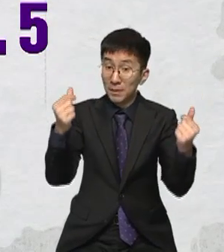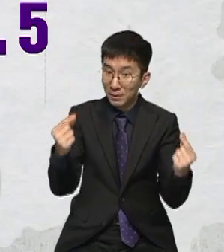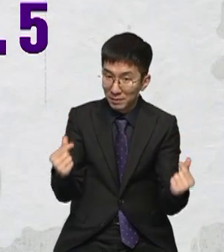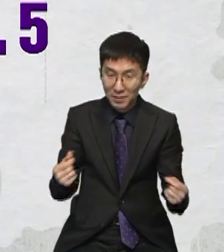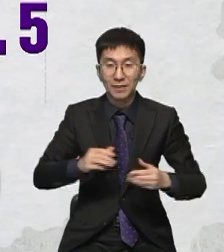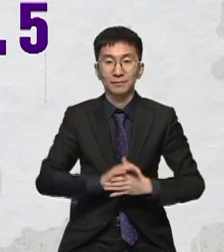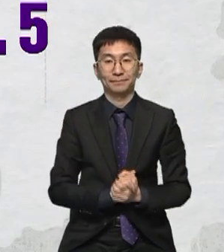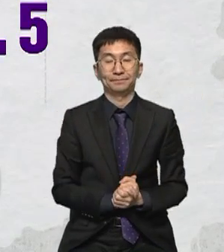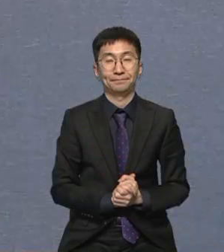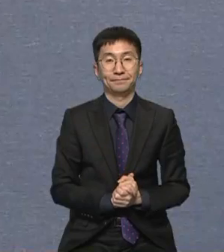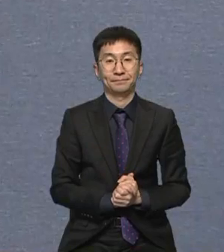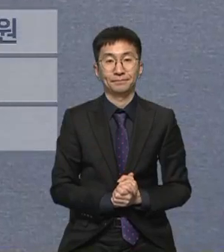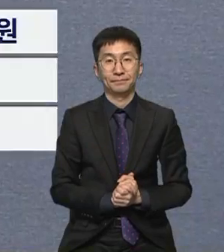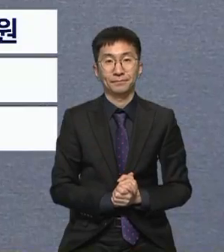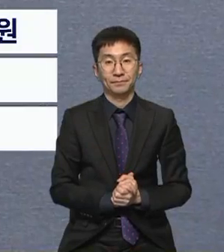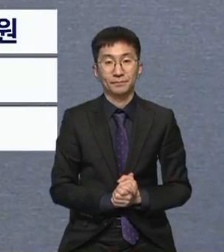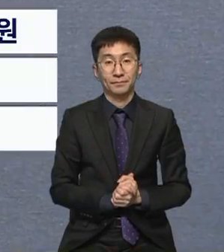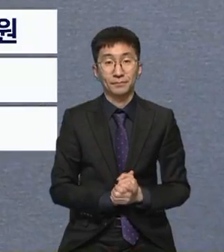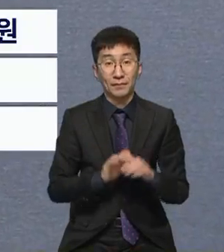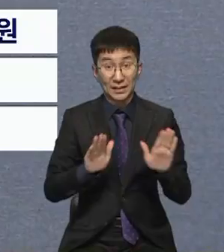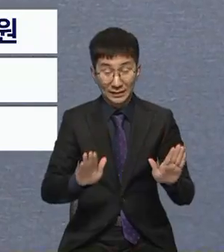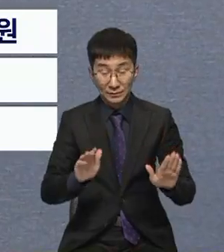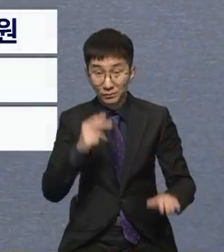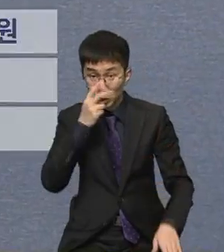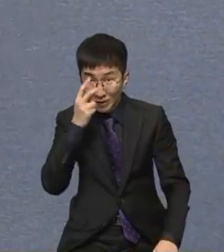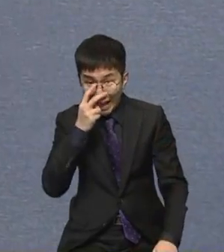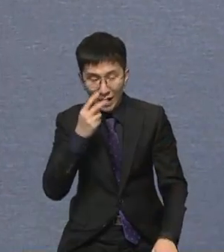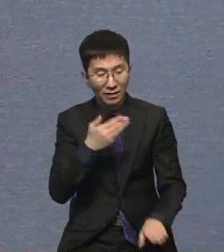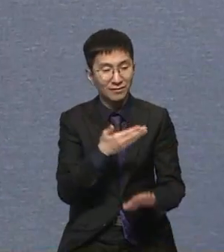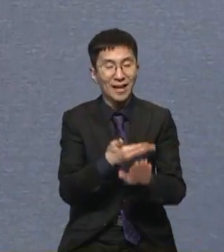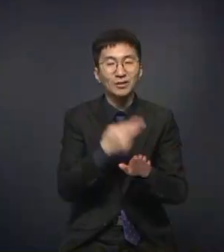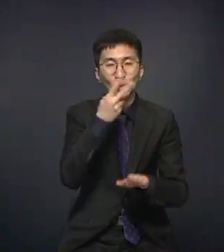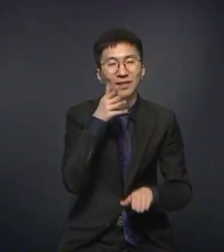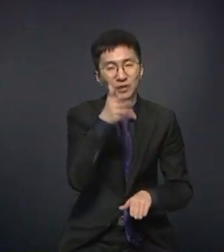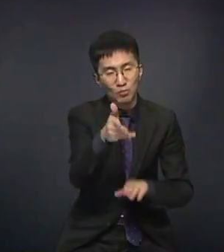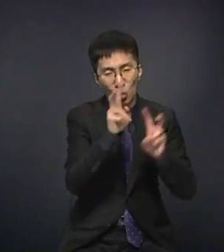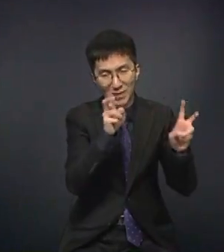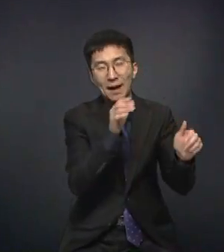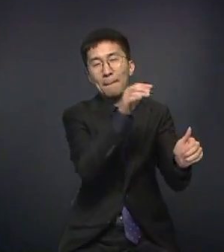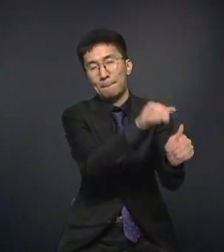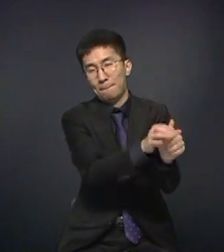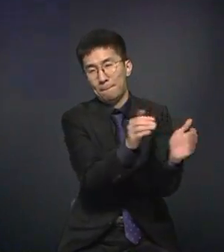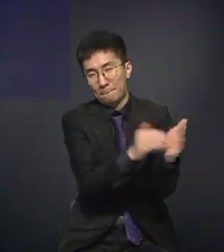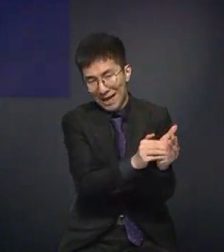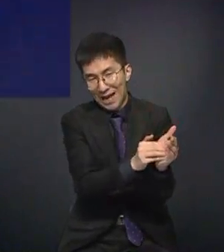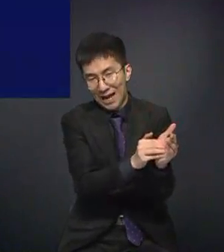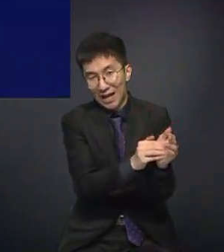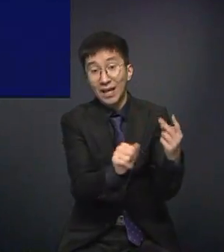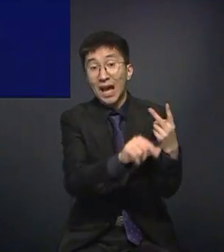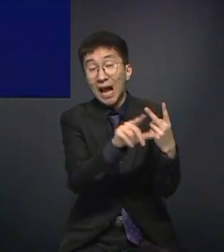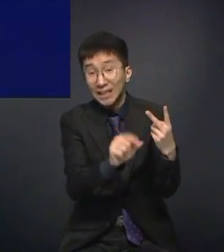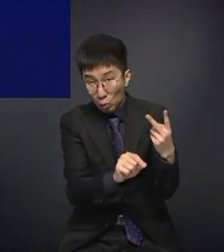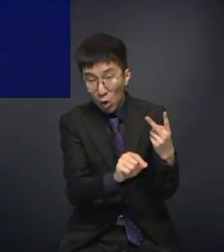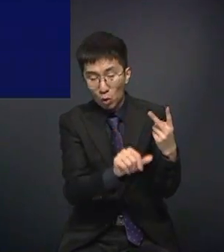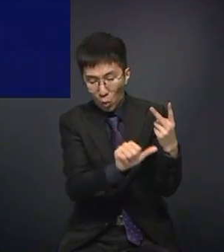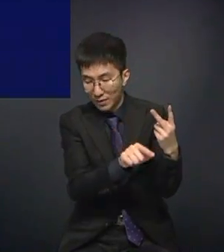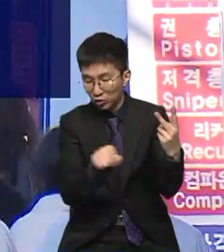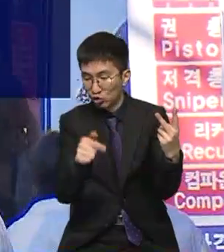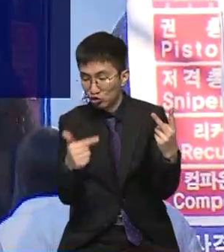이번 조사는 SBS가 넥스트리서치에 의뢰해 지난 5일과 6일 전국 유권자 1,004명의